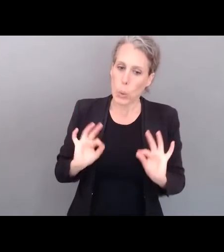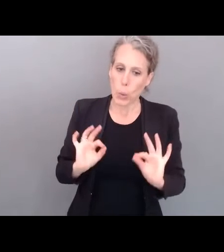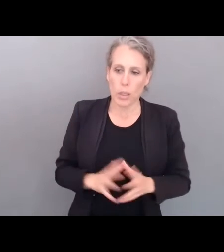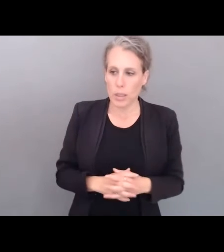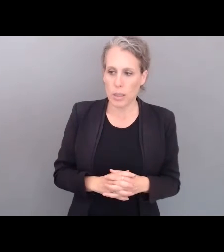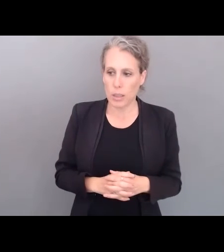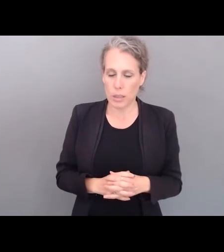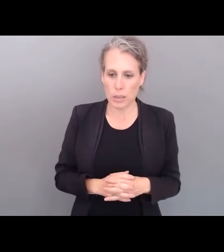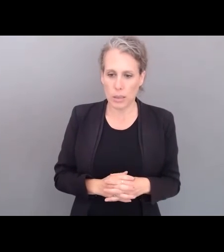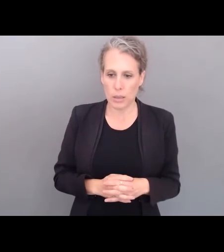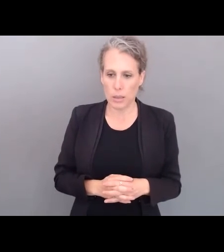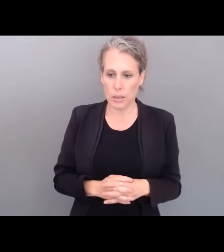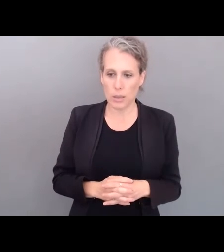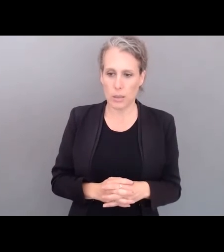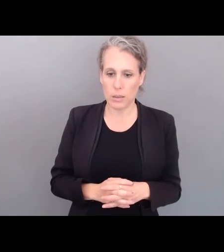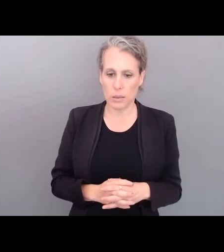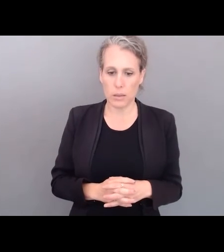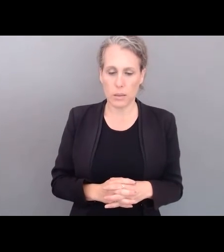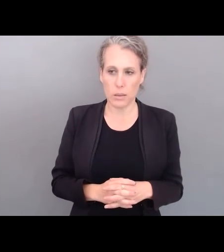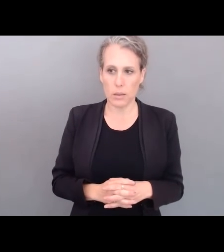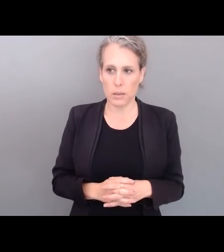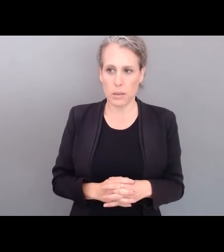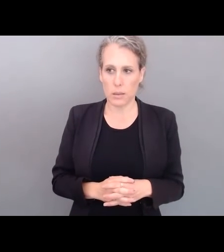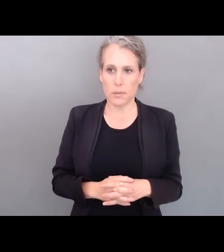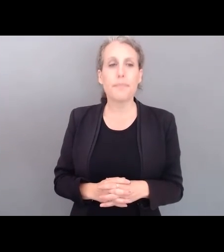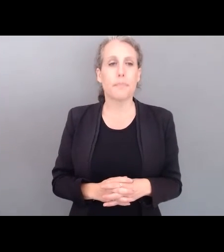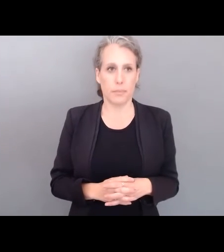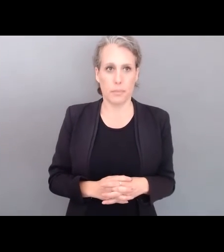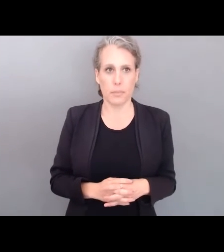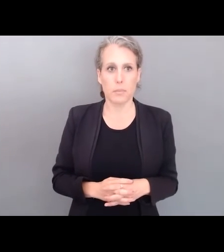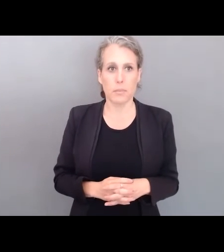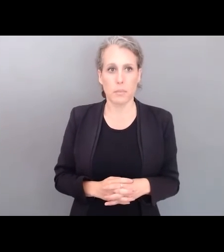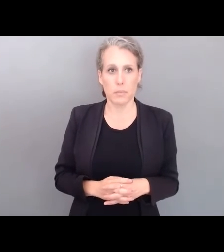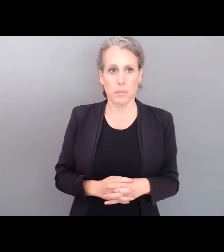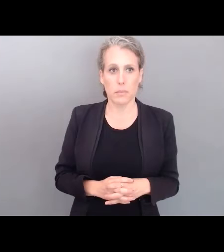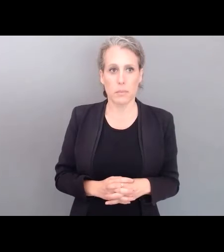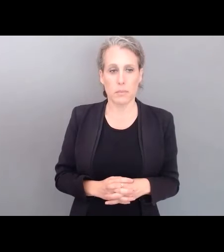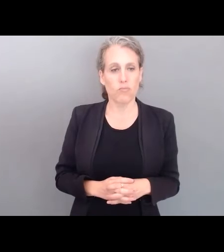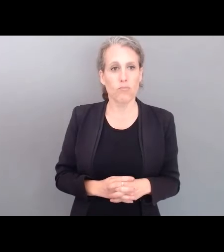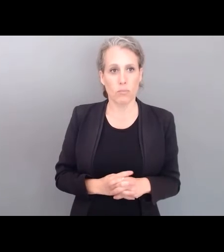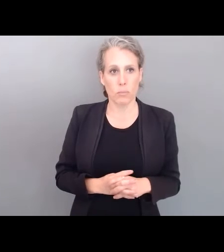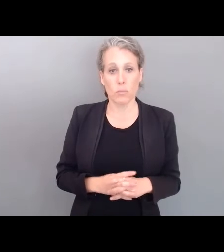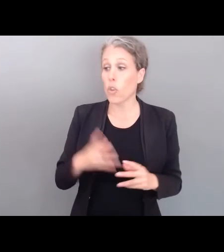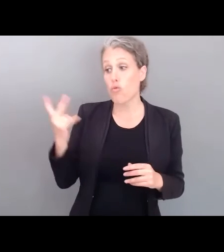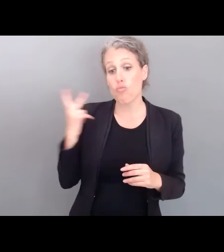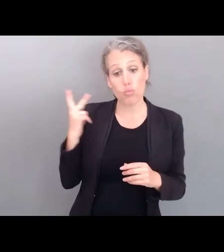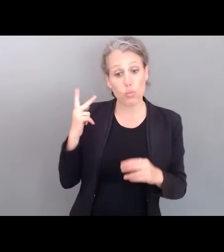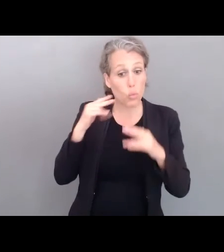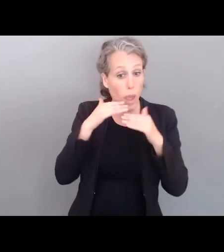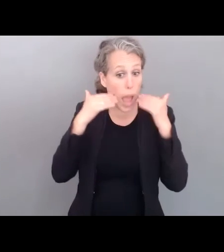en este tiempo.